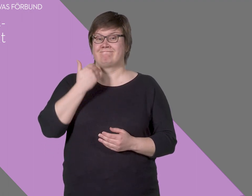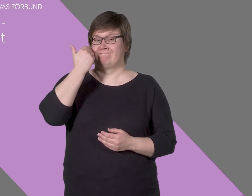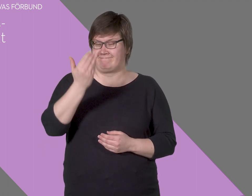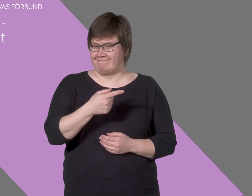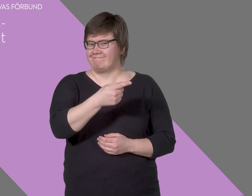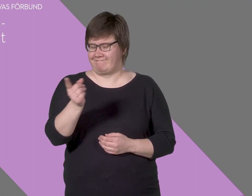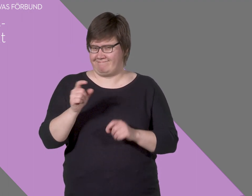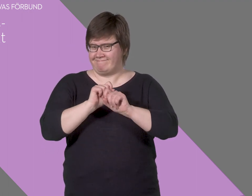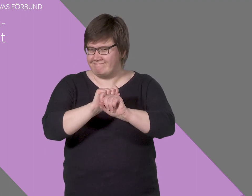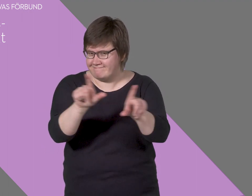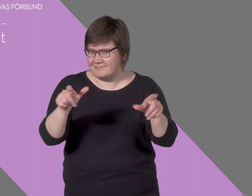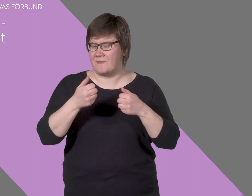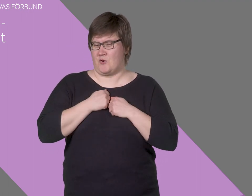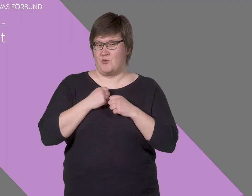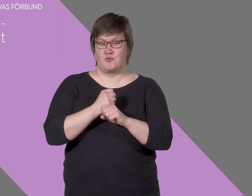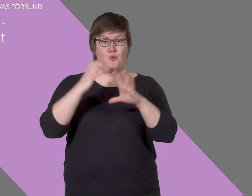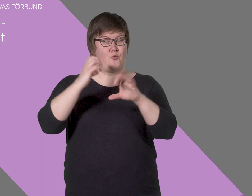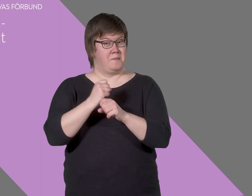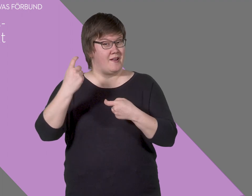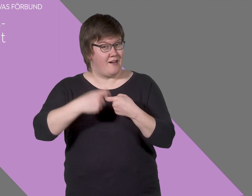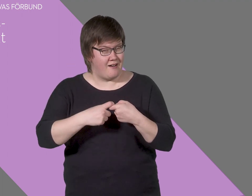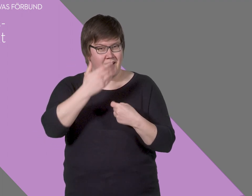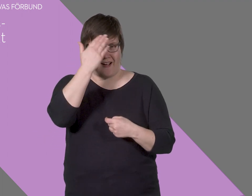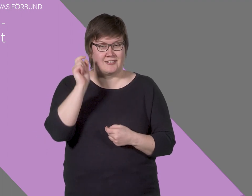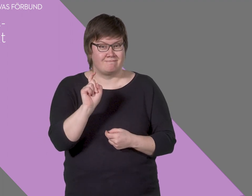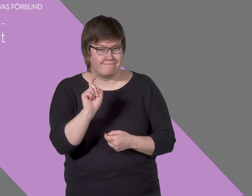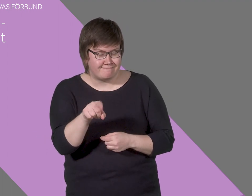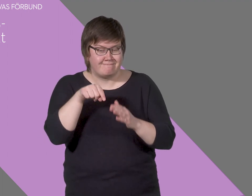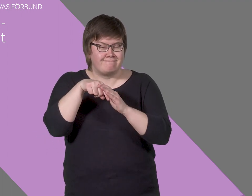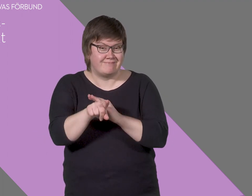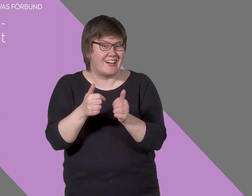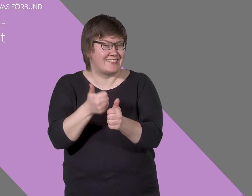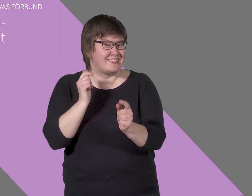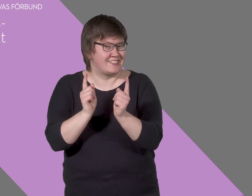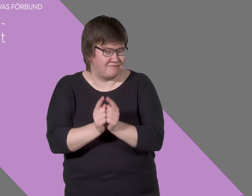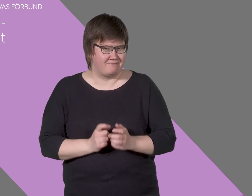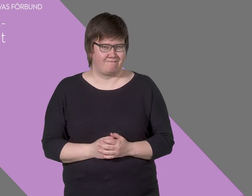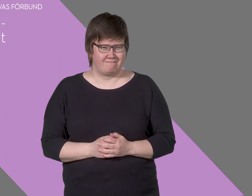Ni får senare en Zoom-länk med vilken ni kommer till evenemanget.